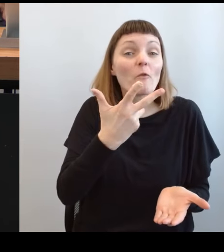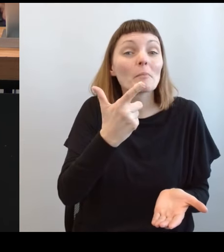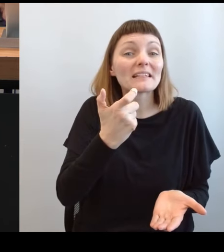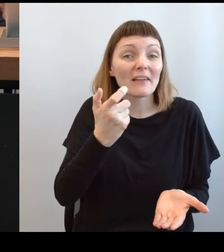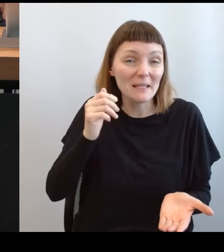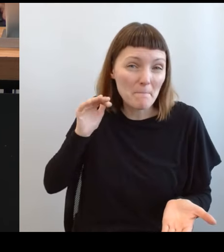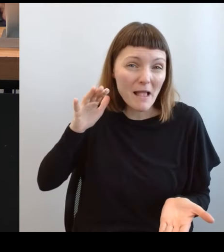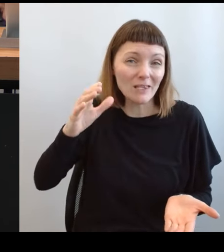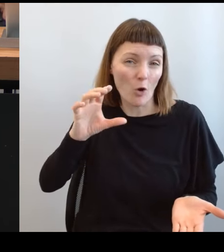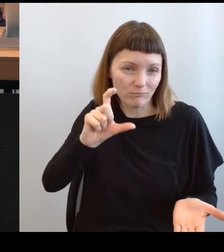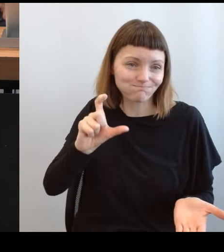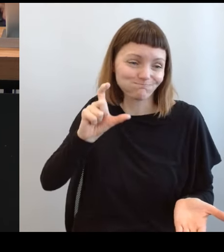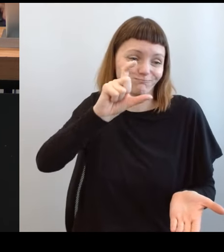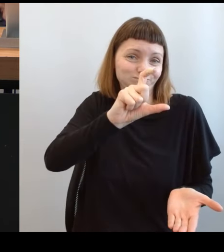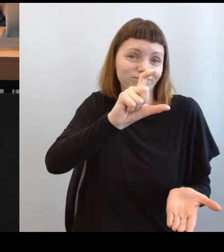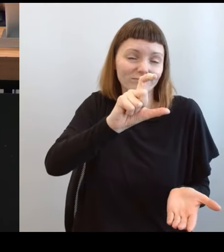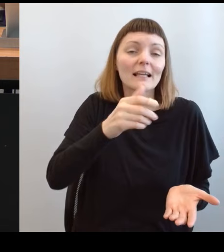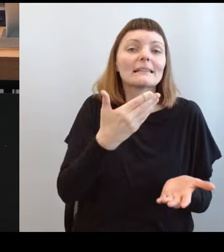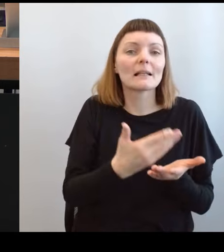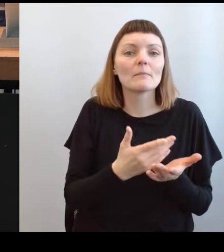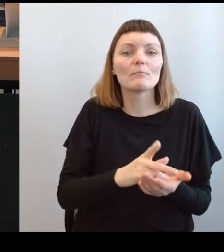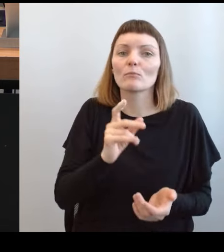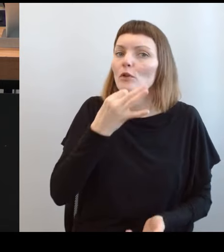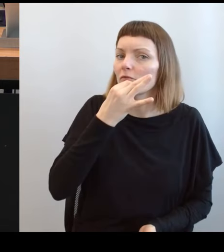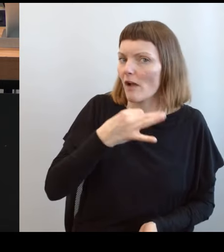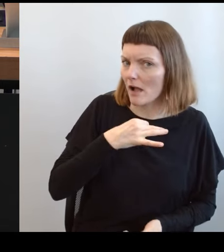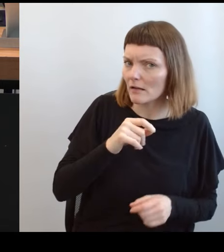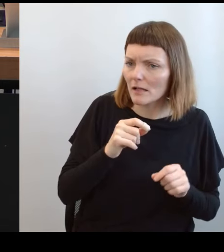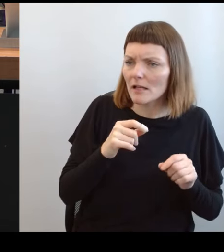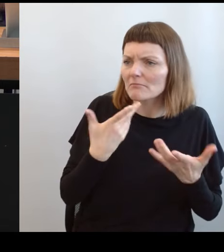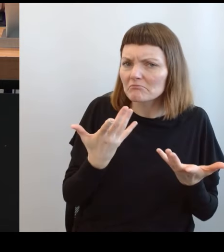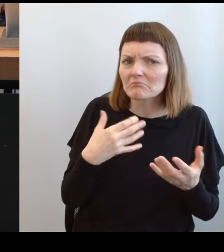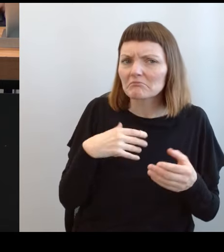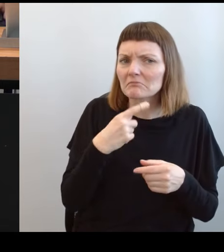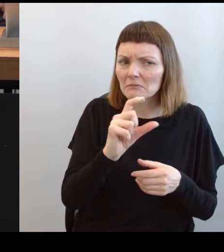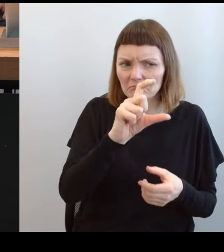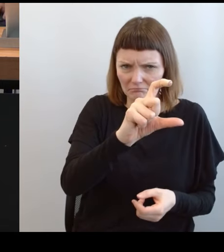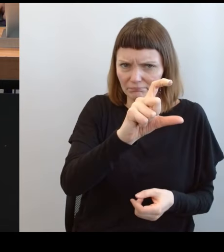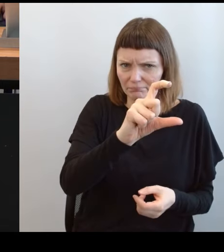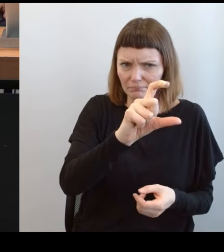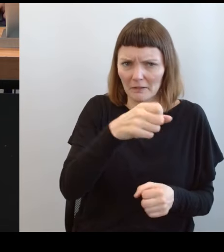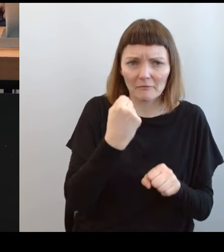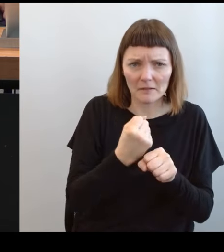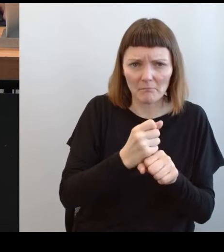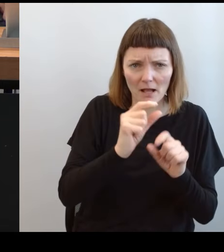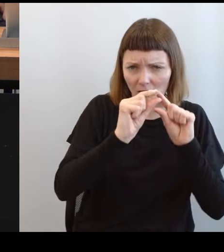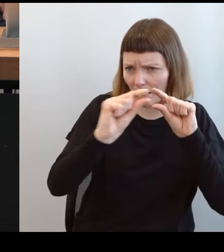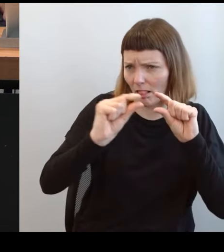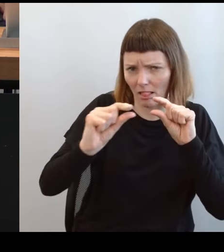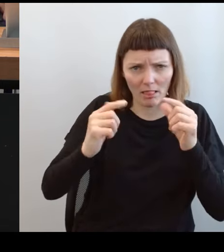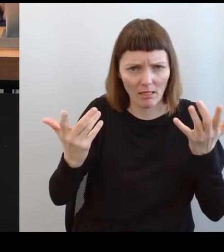müssen, was damit passiert. Und Sie wissen ja, in der Vergangenheit haben wir immer auch darüber gestritten, wie geben